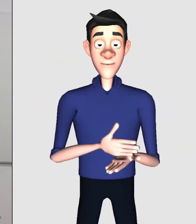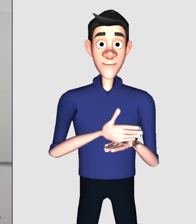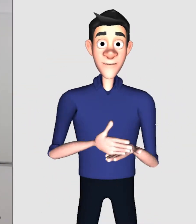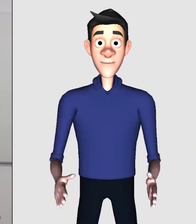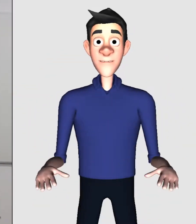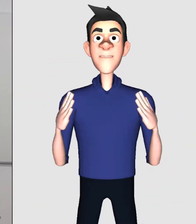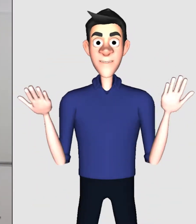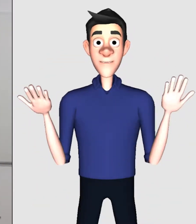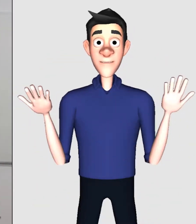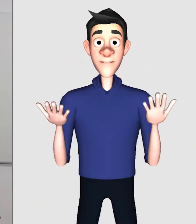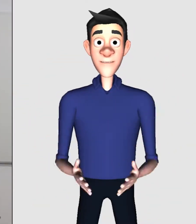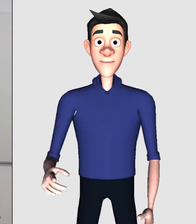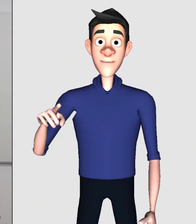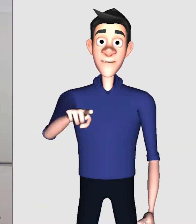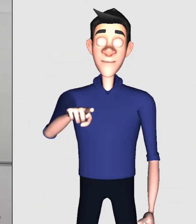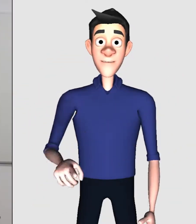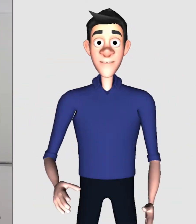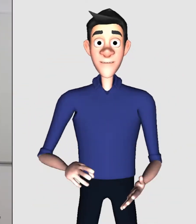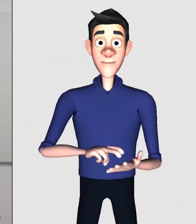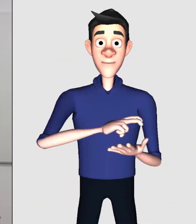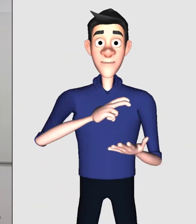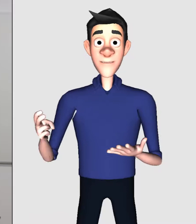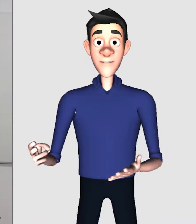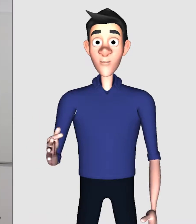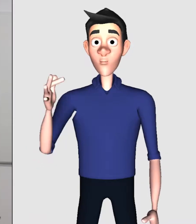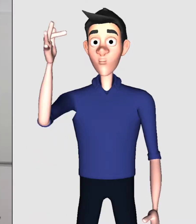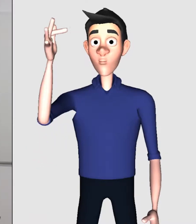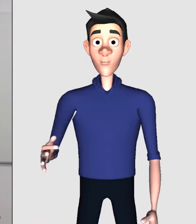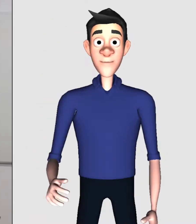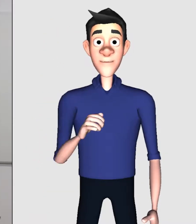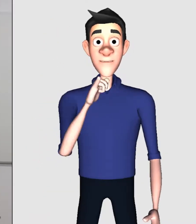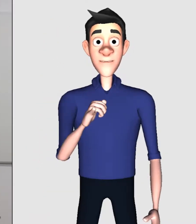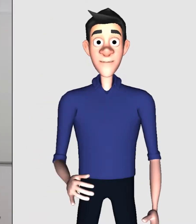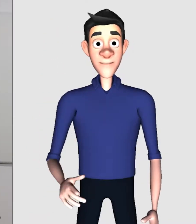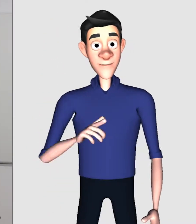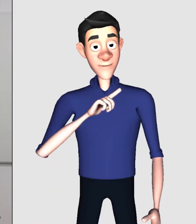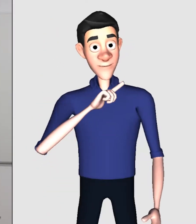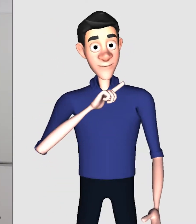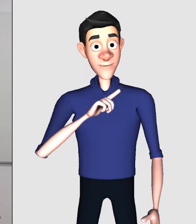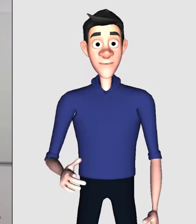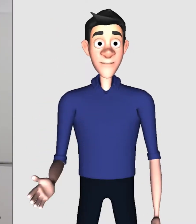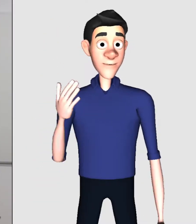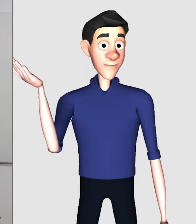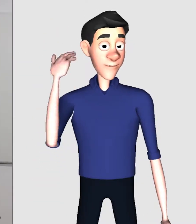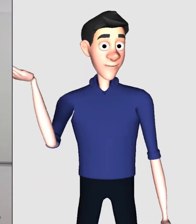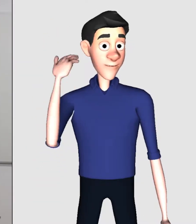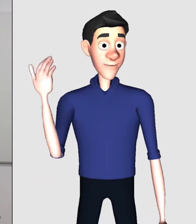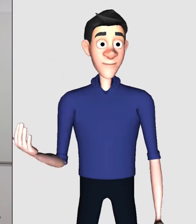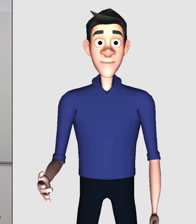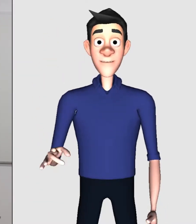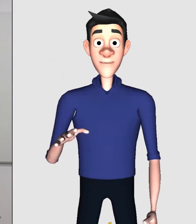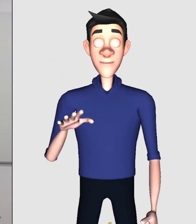Se tivéssemos só o sistema aqui e colocasse ele vibrar Poderíamos dizer que a posição inicial dele é zero